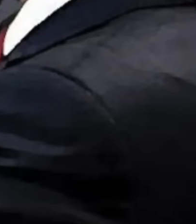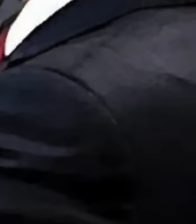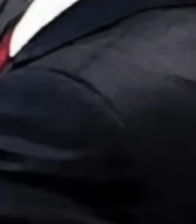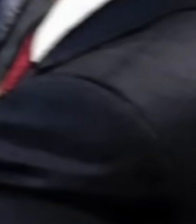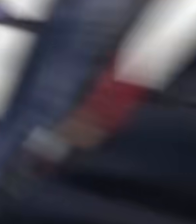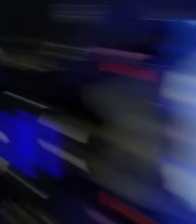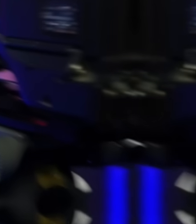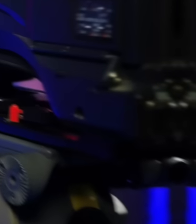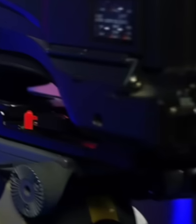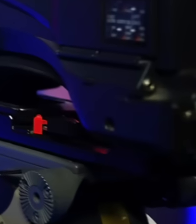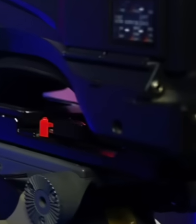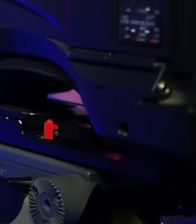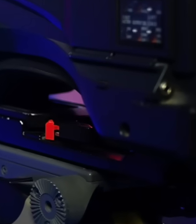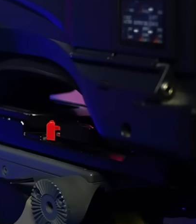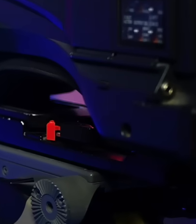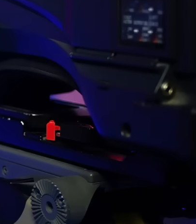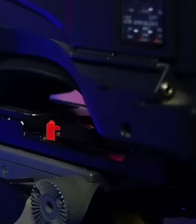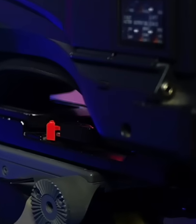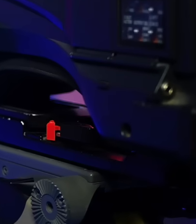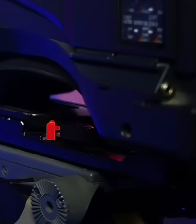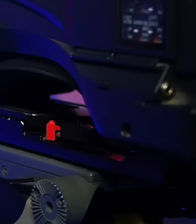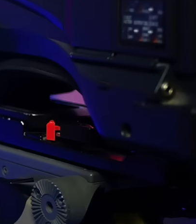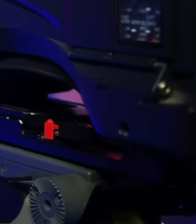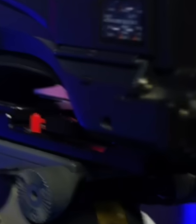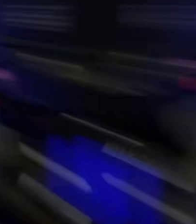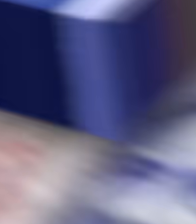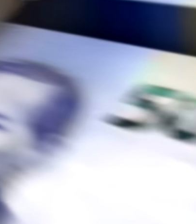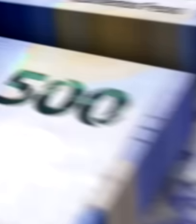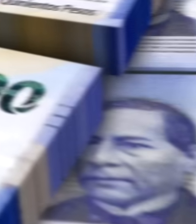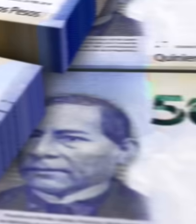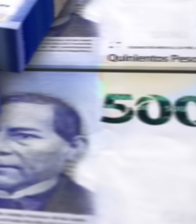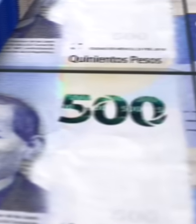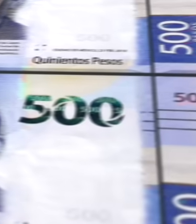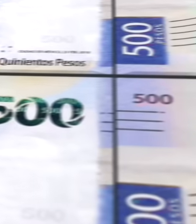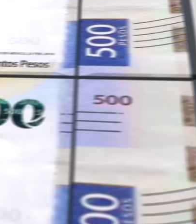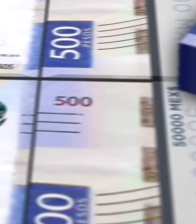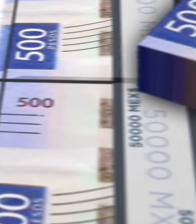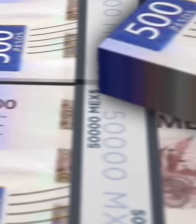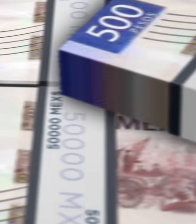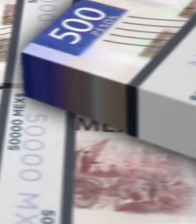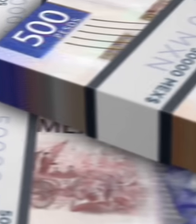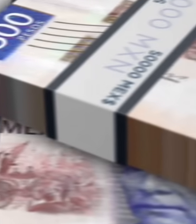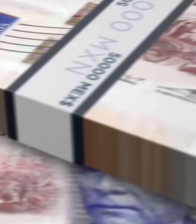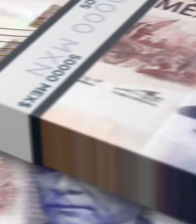subvencionar empresas de comunicación privadas. Al retirar estos subsidios millonarios, muchos medios